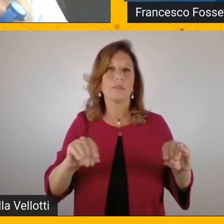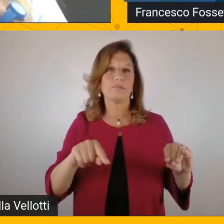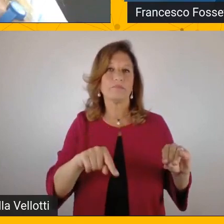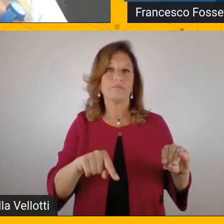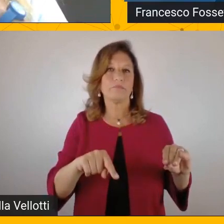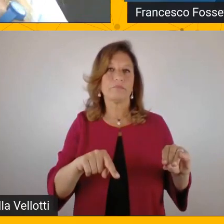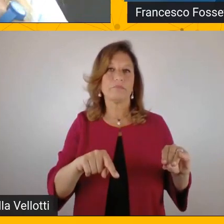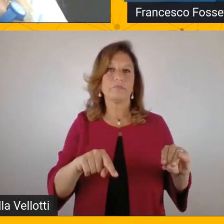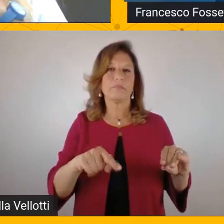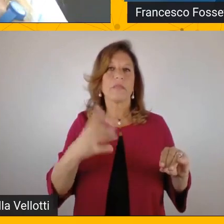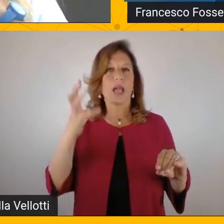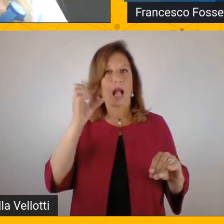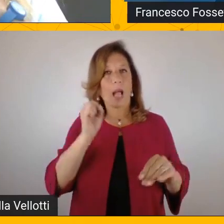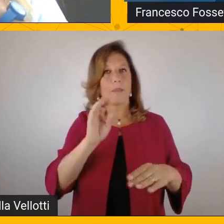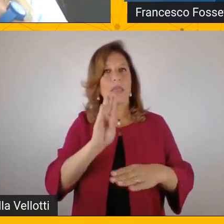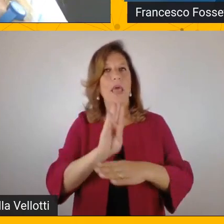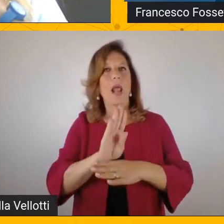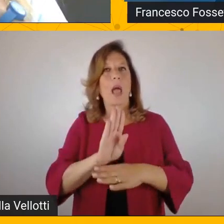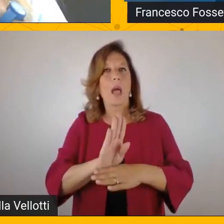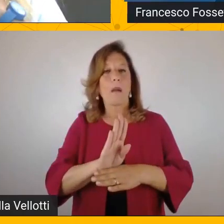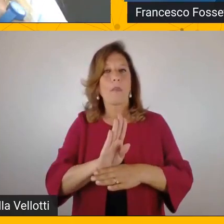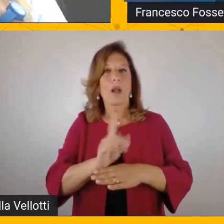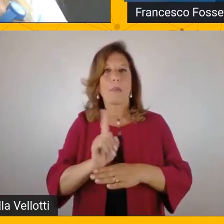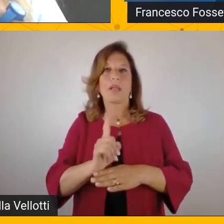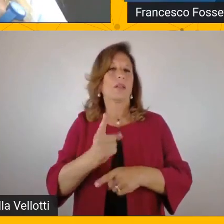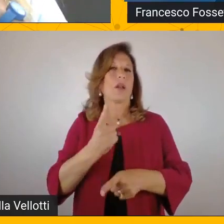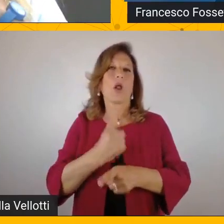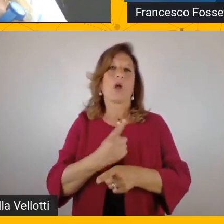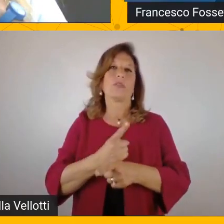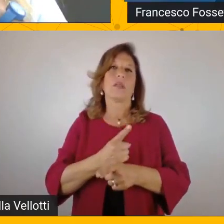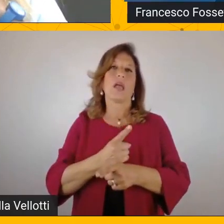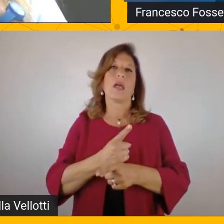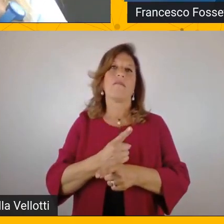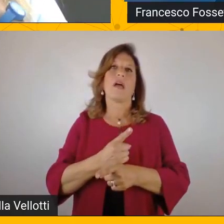che eh il batterpass non deve